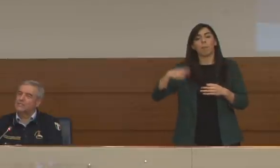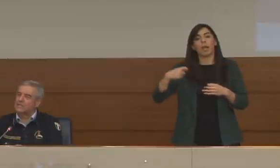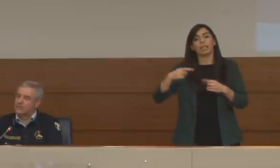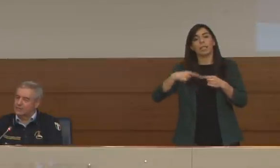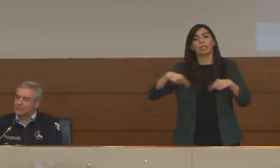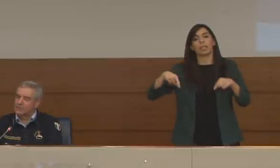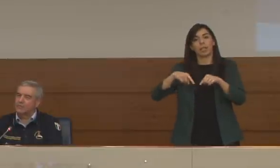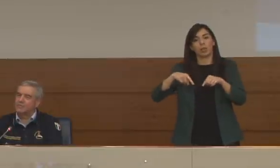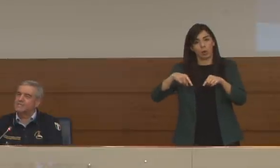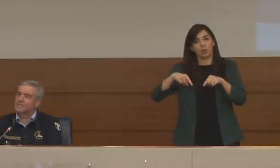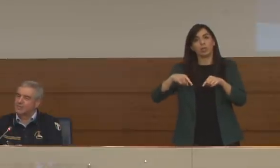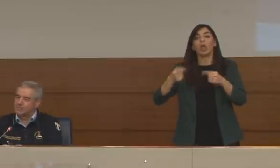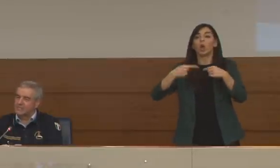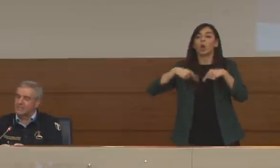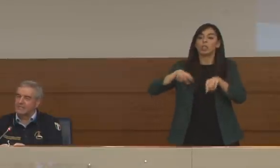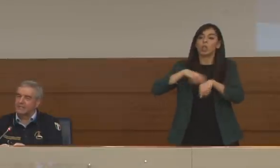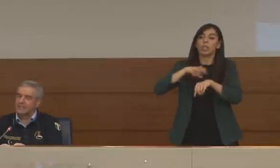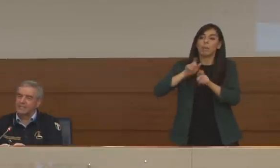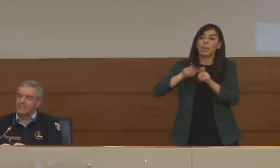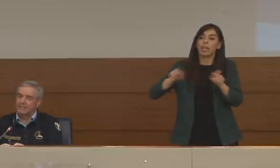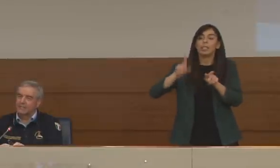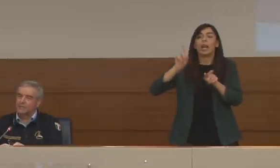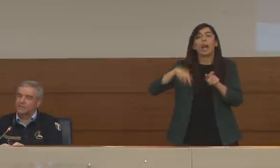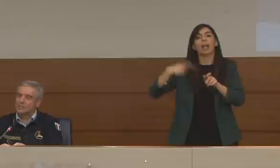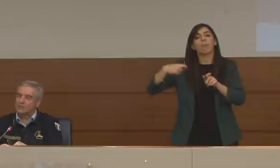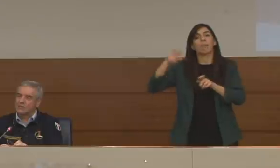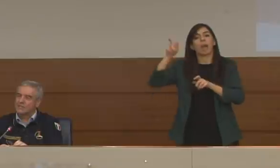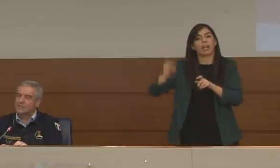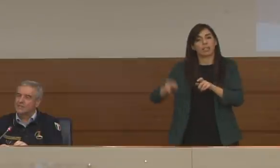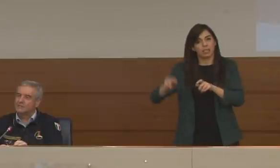Consiglio, dal Consiglio dei Ministri e dal Presidente del Consiglio dei Ministri.